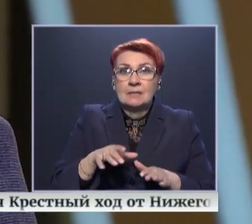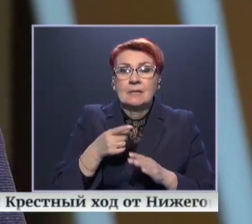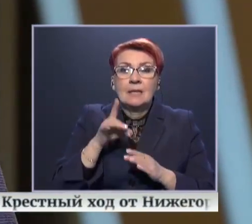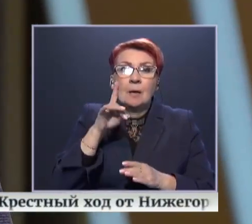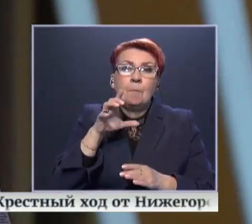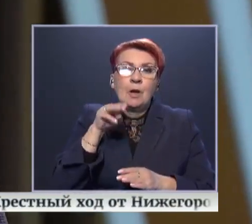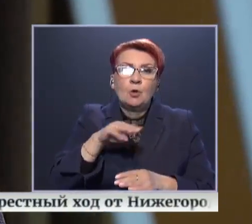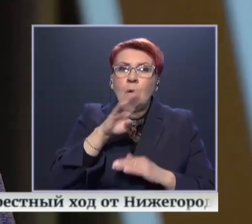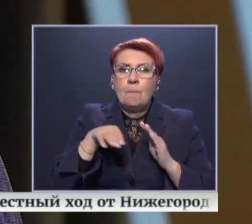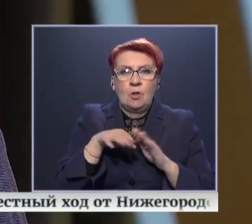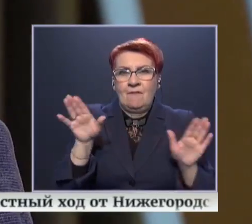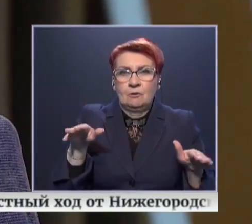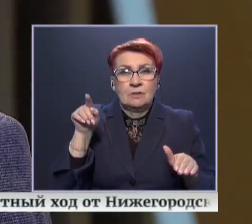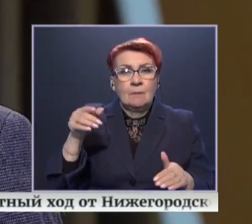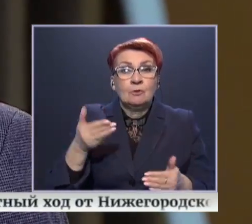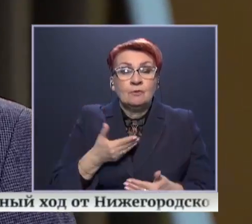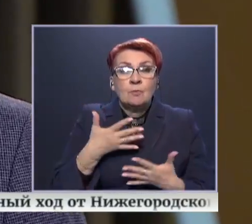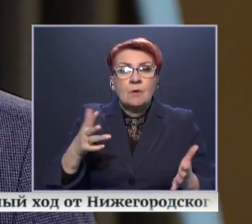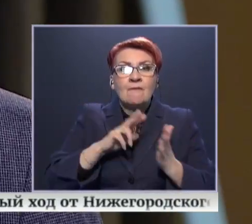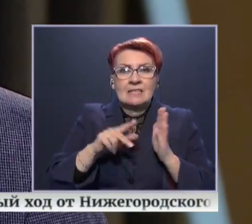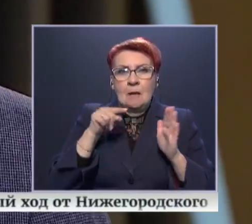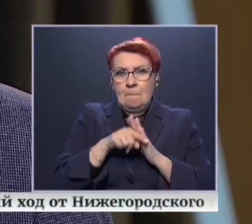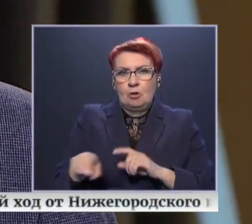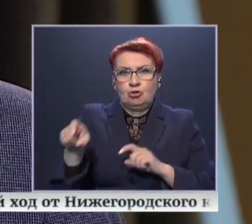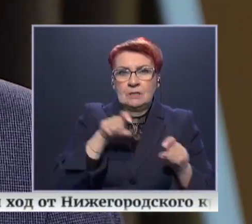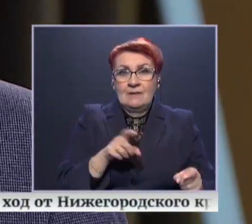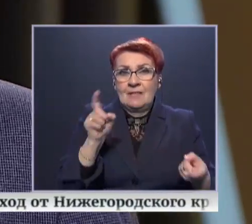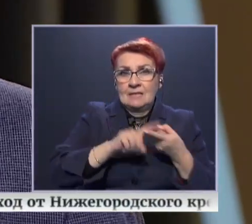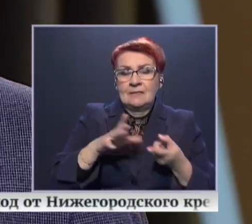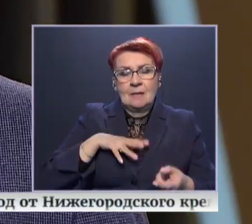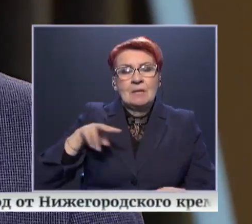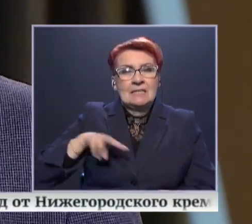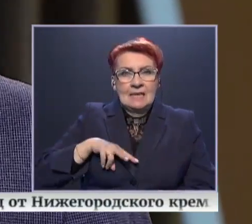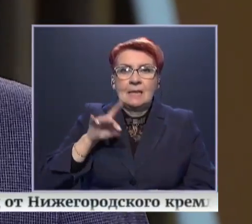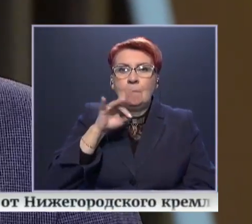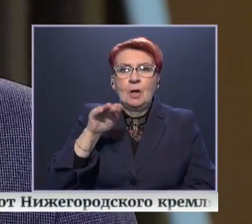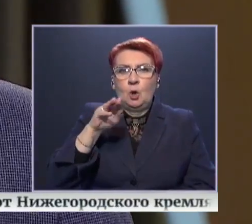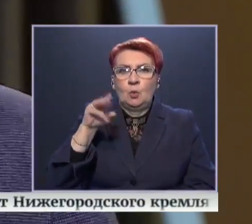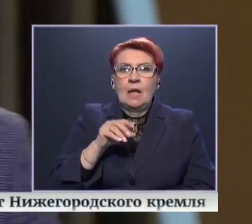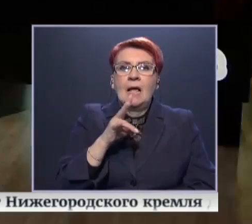под воронежем там сейчас живет больше 80 беженцев и на связи с нами директор приюта Наталья алексеенкова